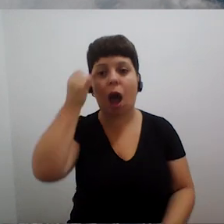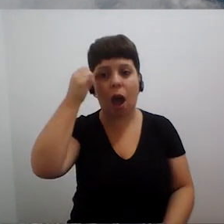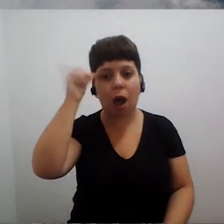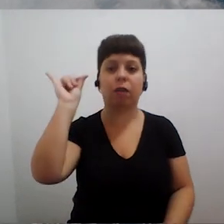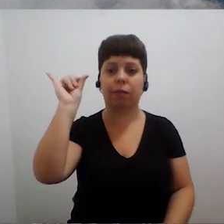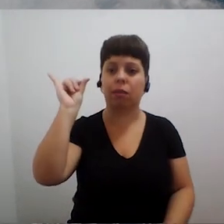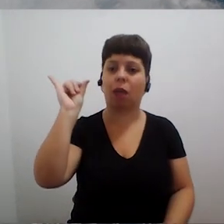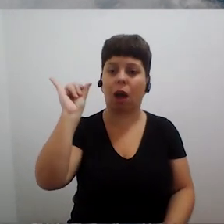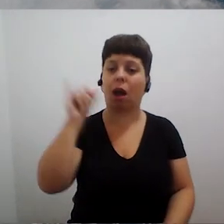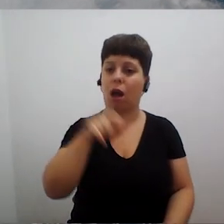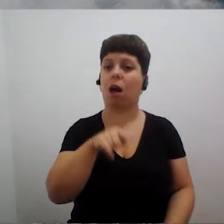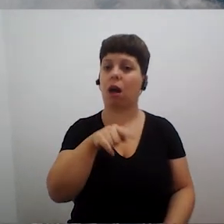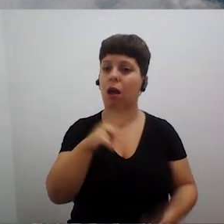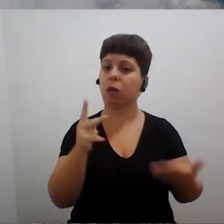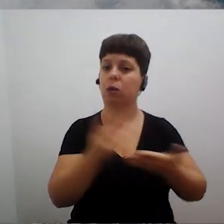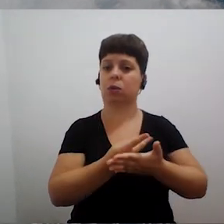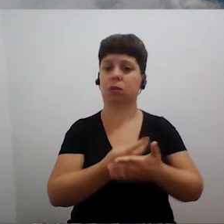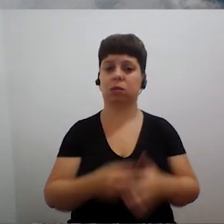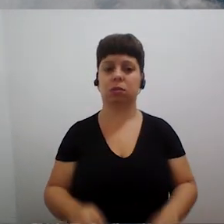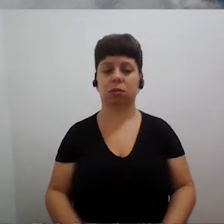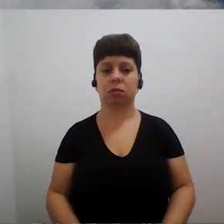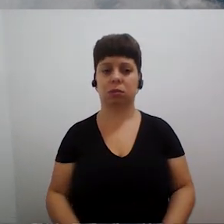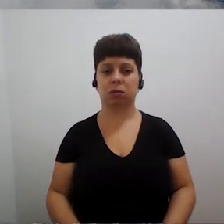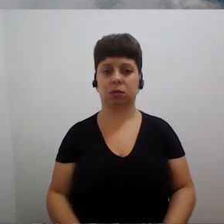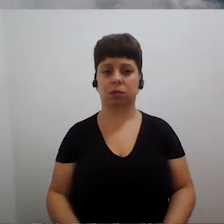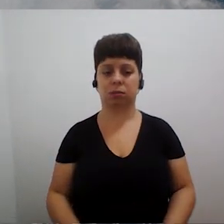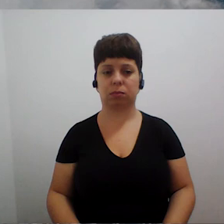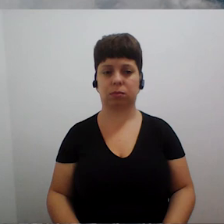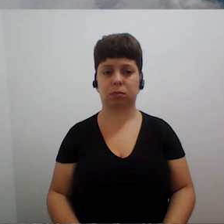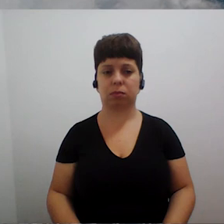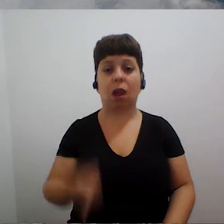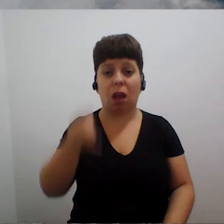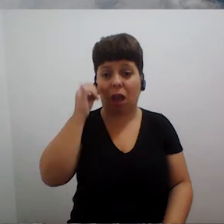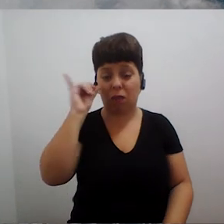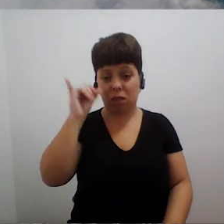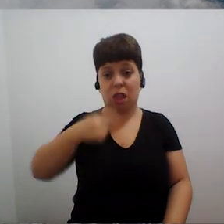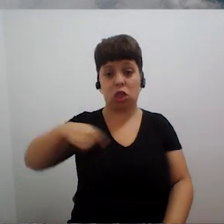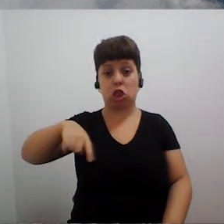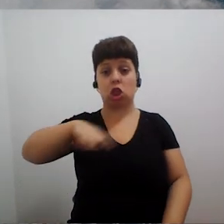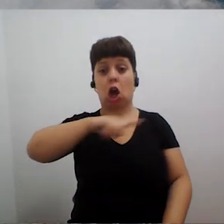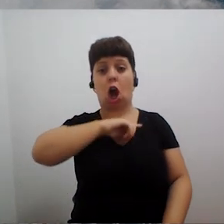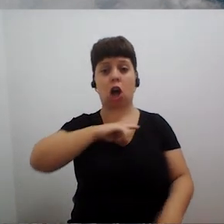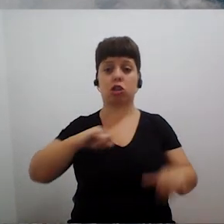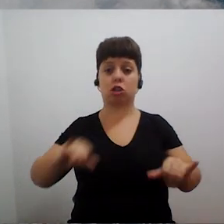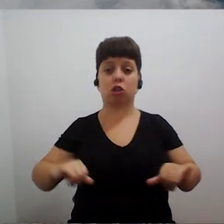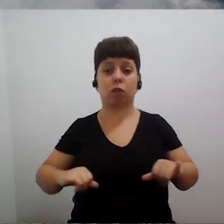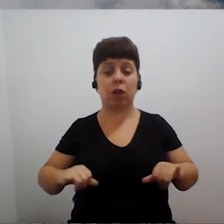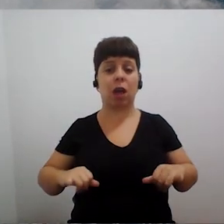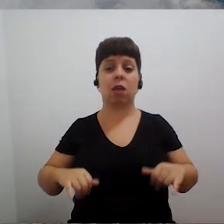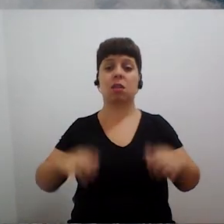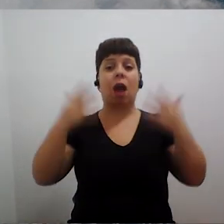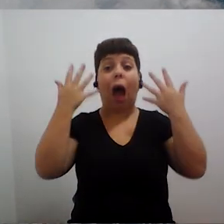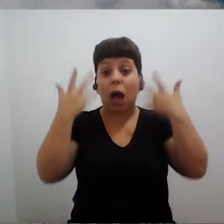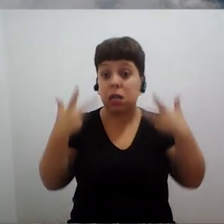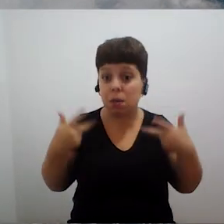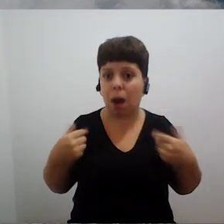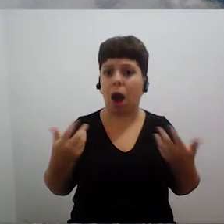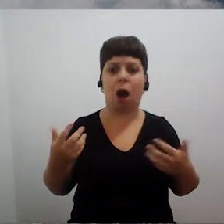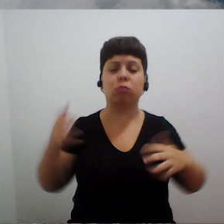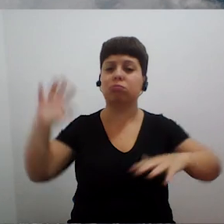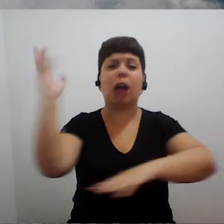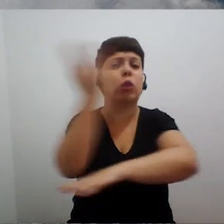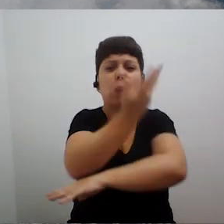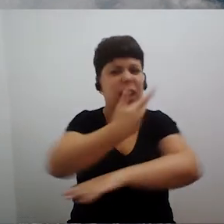não acontecesse para que a gente não sofresse né? Nós, os animais né, a natureza de um modo geral